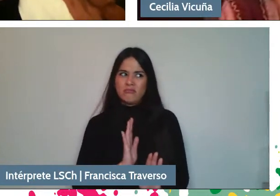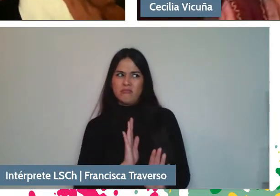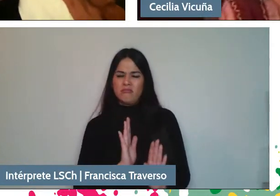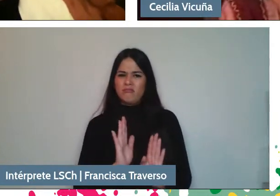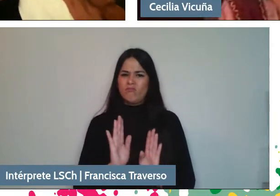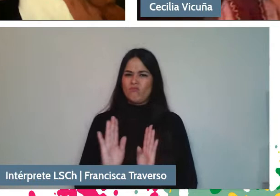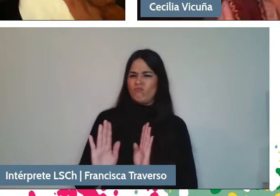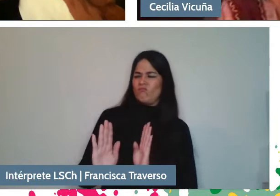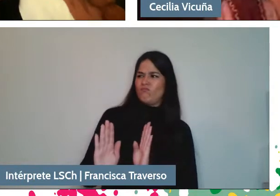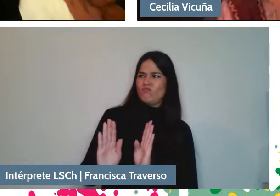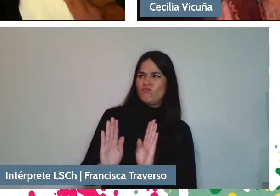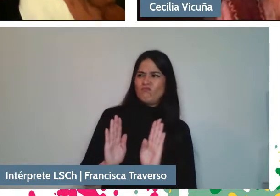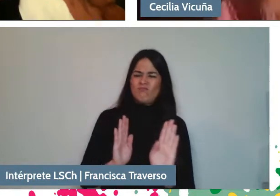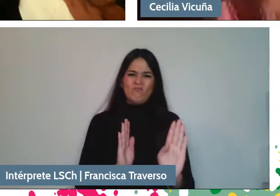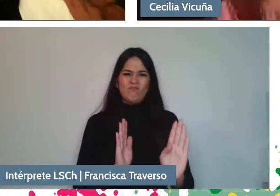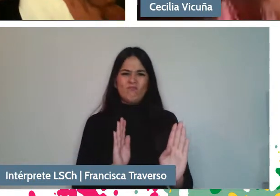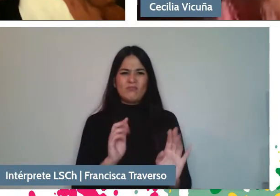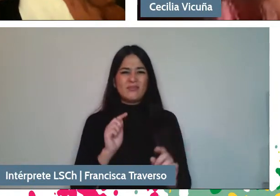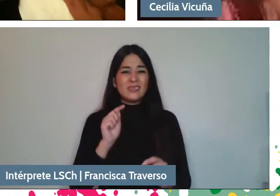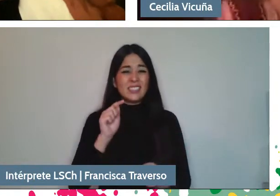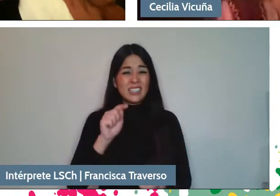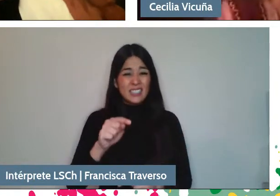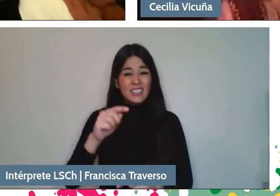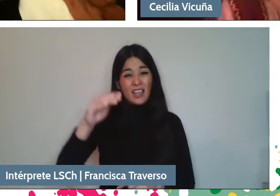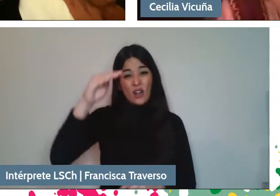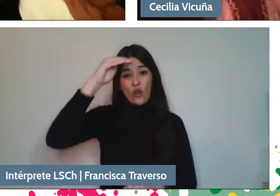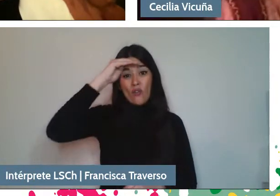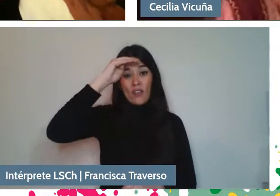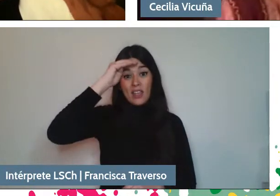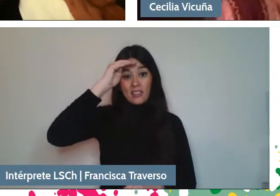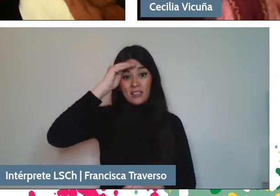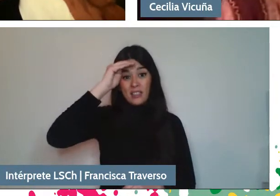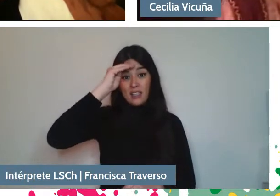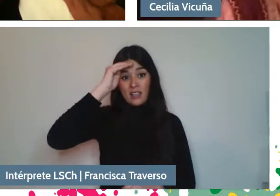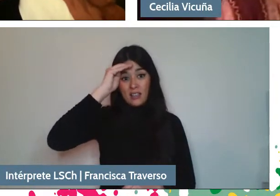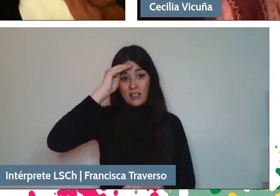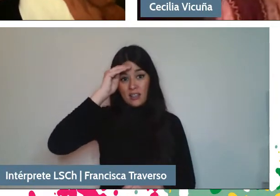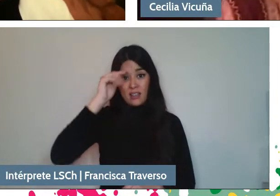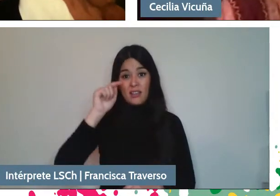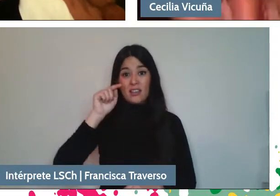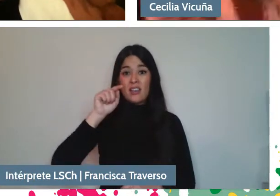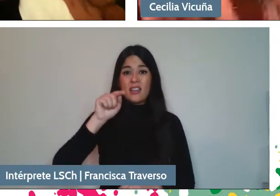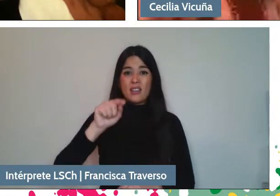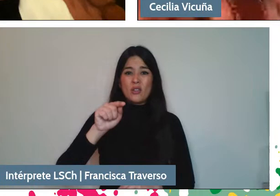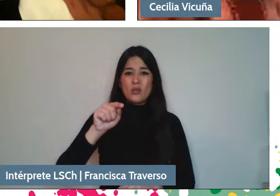Entonces, esa confianza de que tú estás entre gente decente,